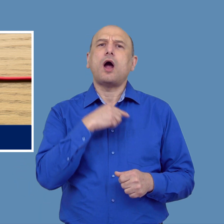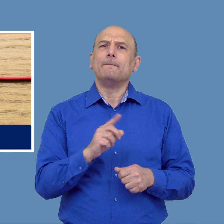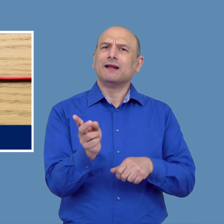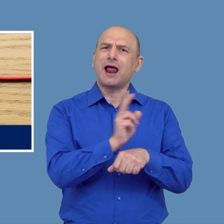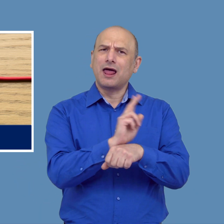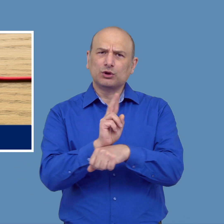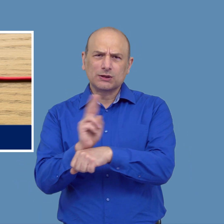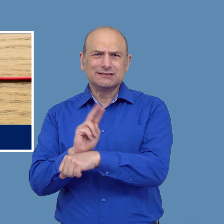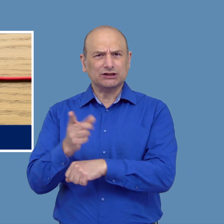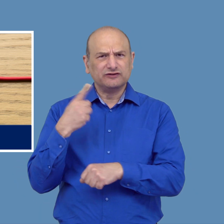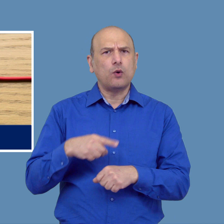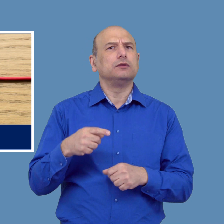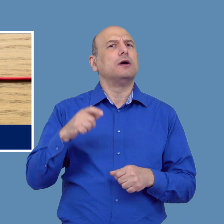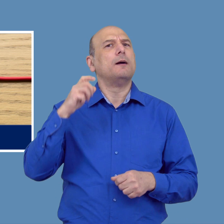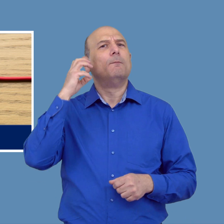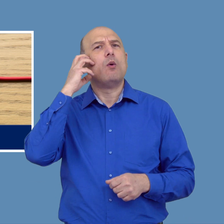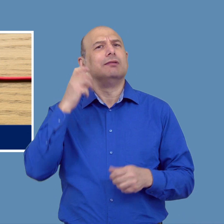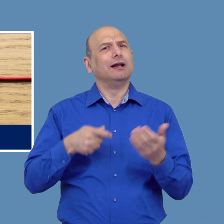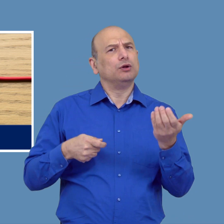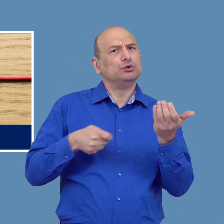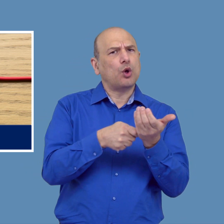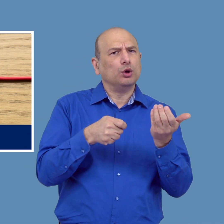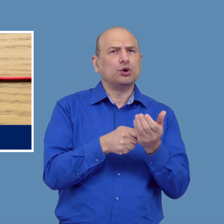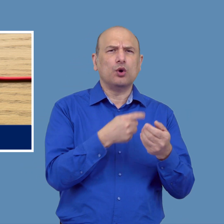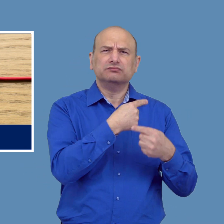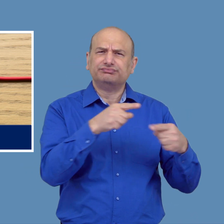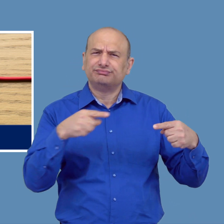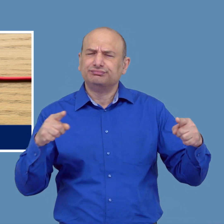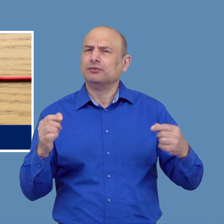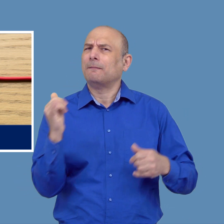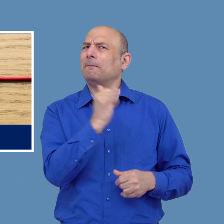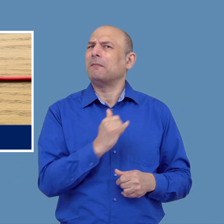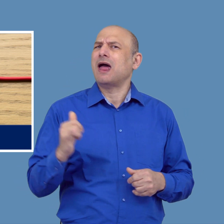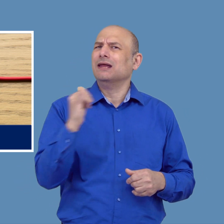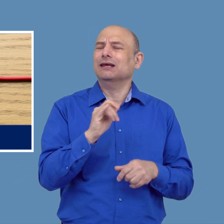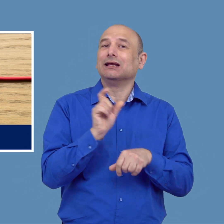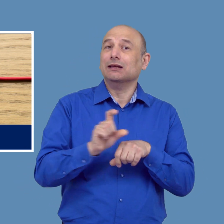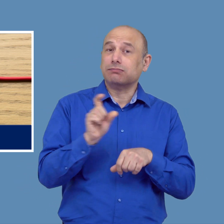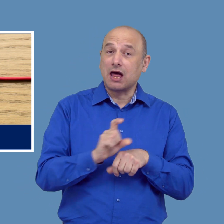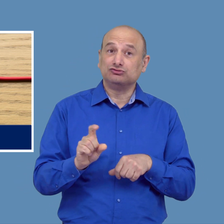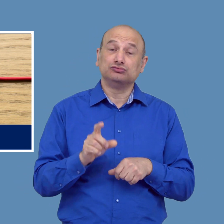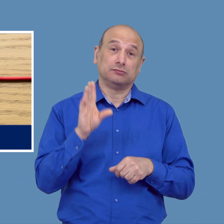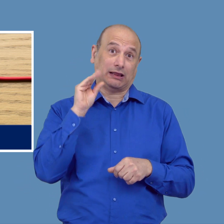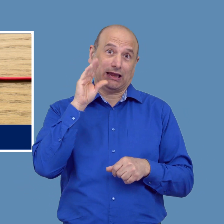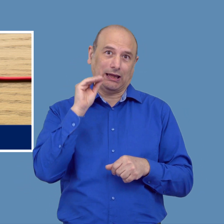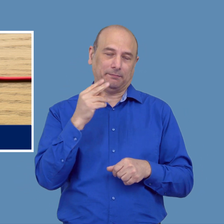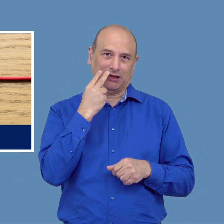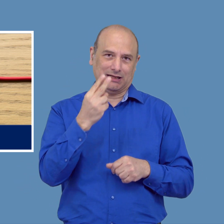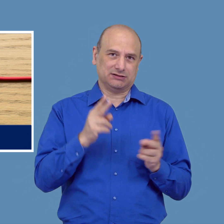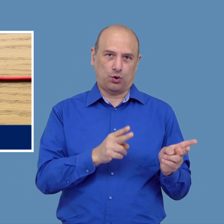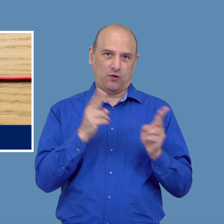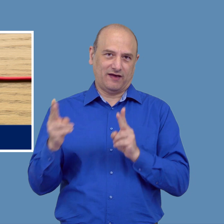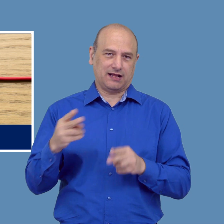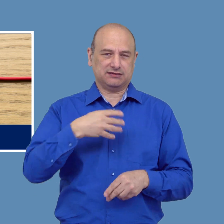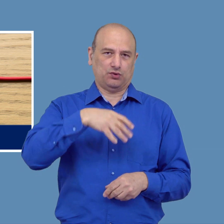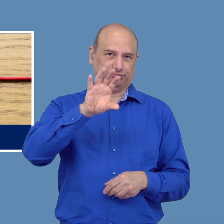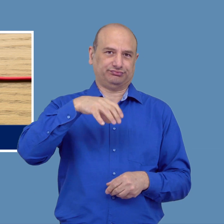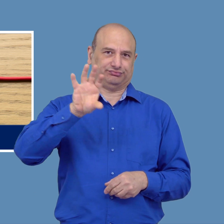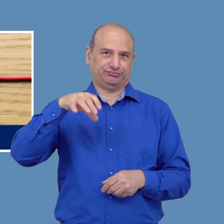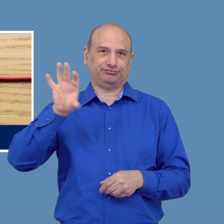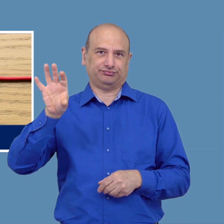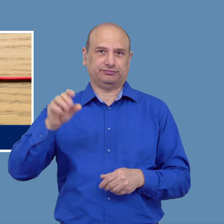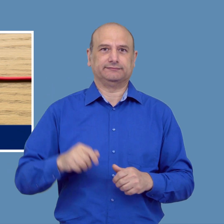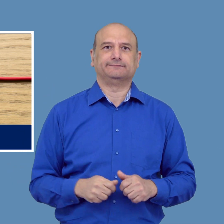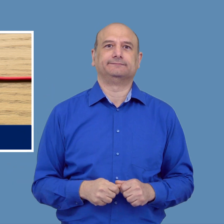Az ellenőrzés során talált hibás akkumulátortöltőket a következő képeket mutatjuk.